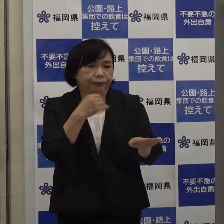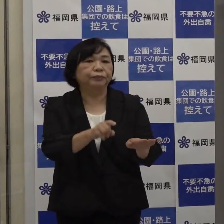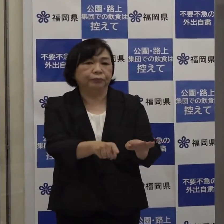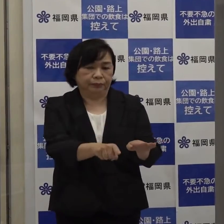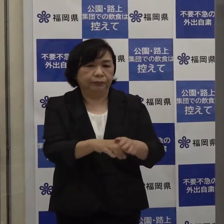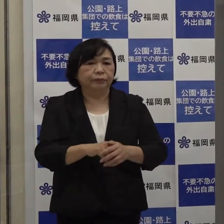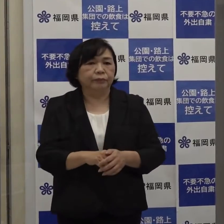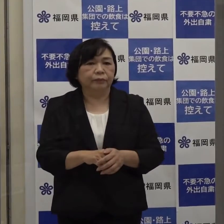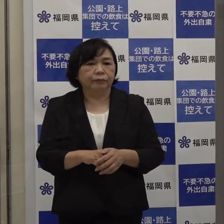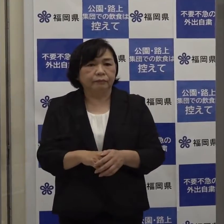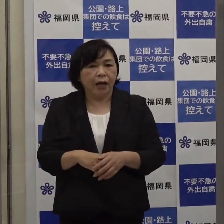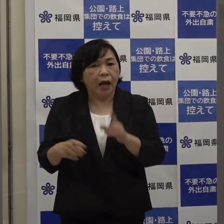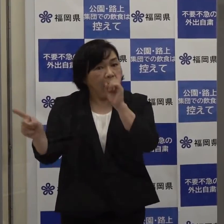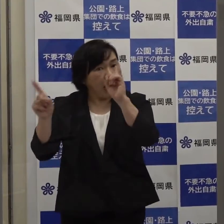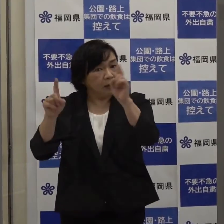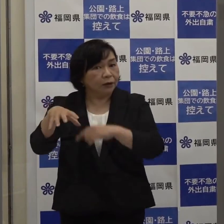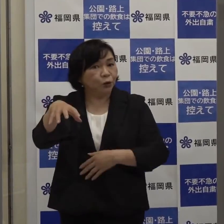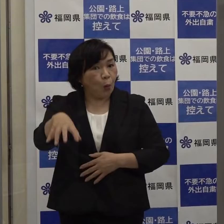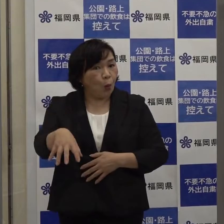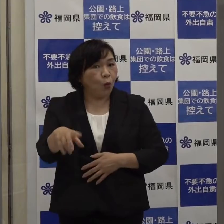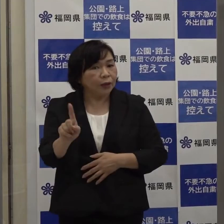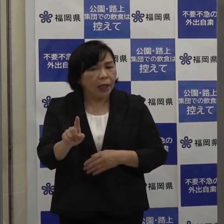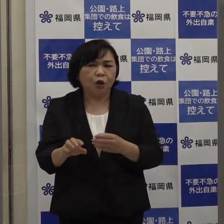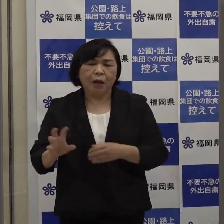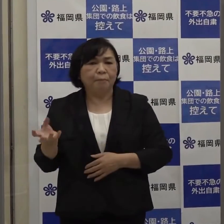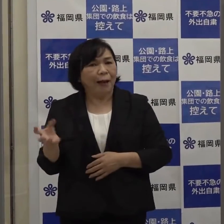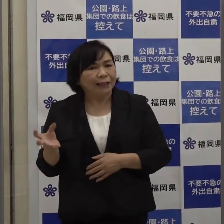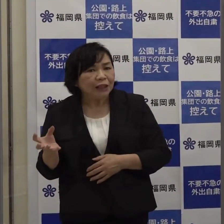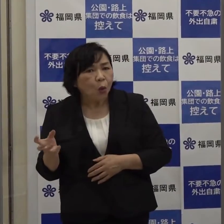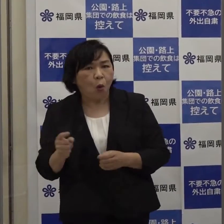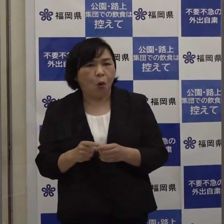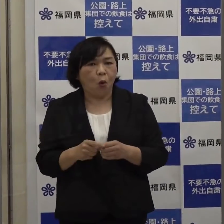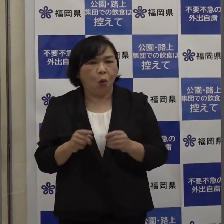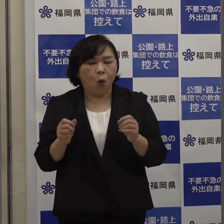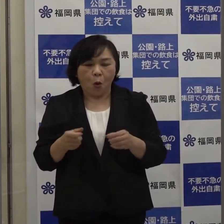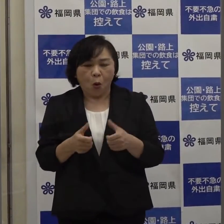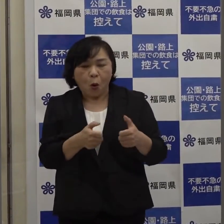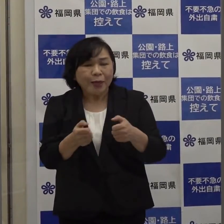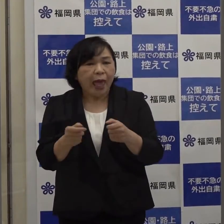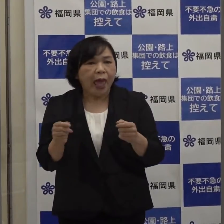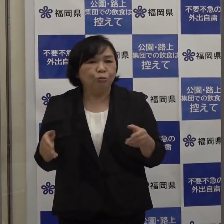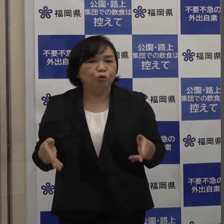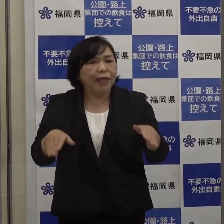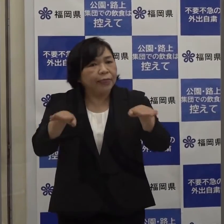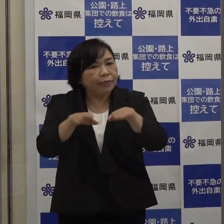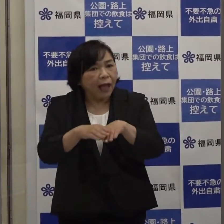また パチンコ店やゲームセンターなどの遊技場